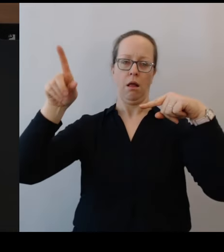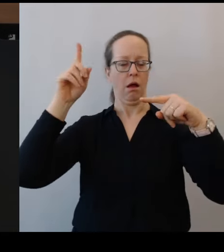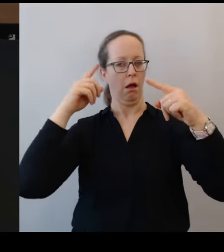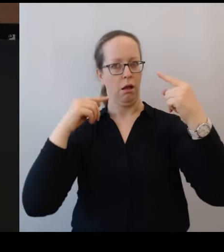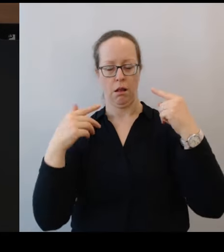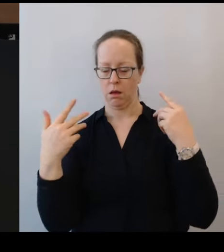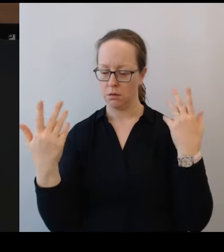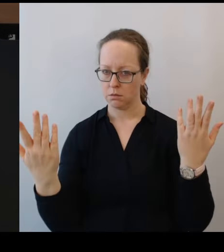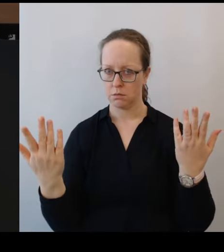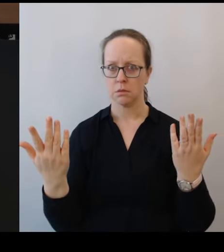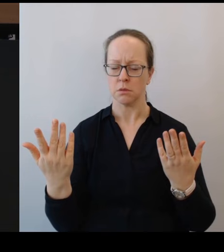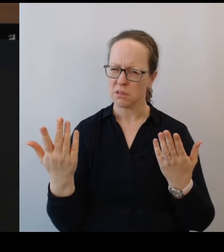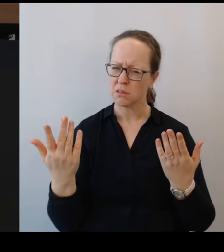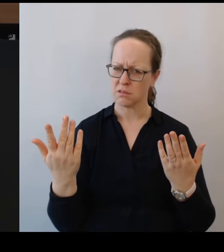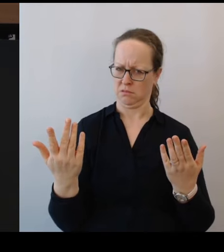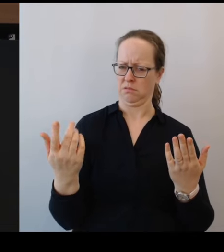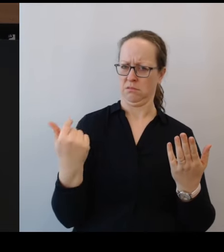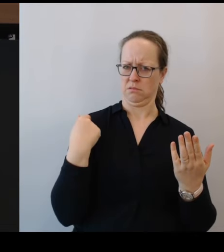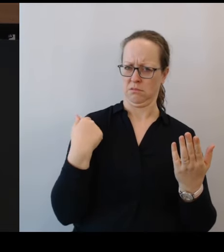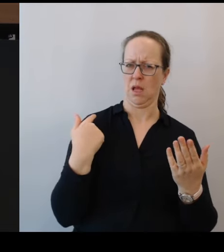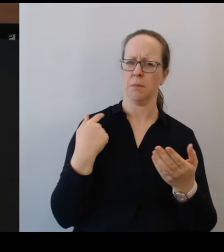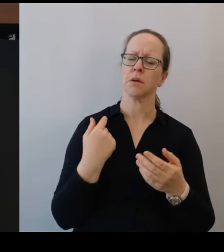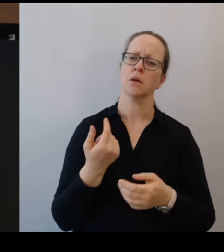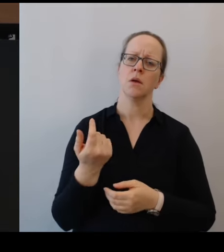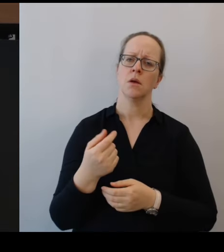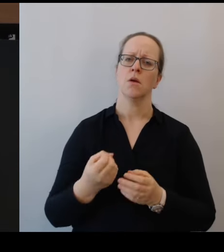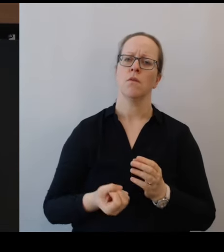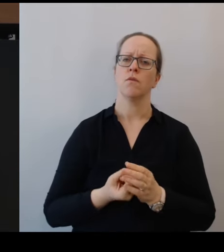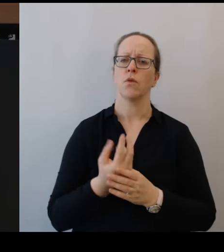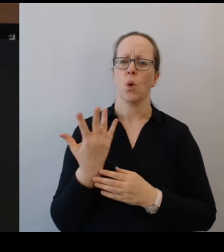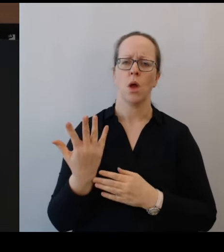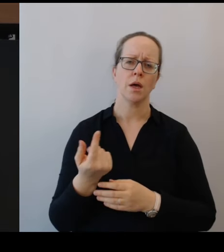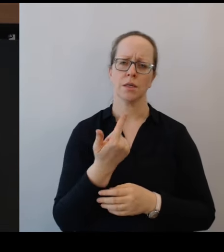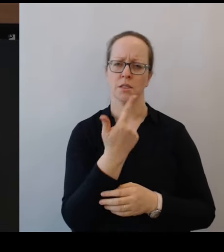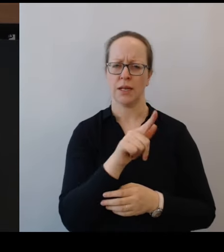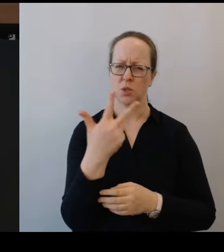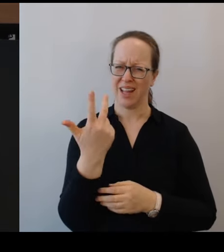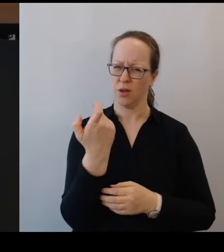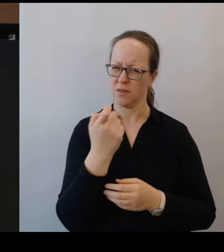Koalitionsvertrag im Frühjahr 2023 reingeschrieben haben, dass Sie eine Bundesratsinitiative zur Begrenzung